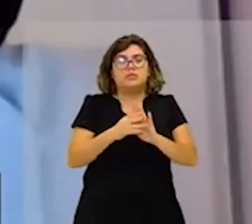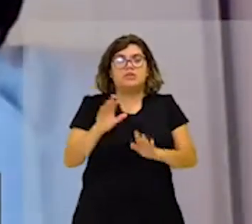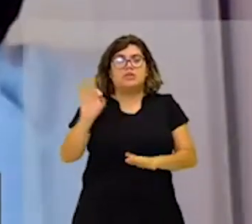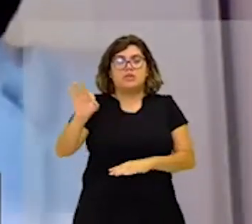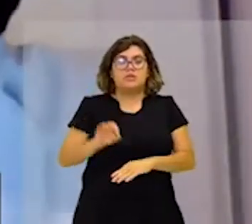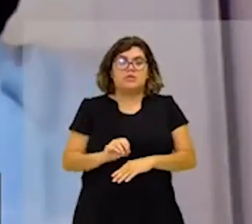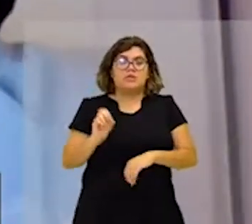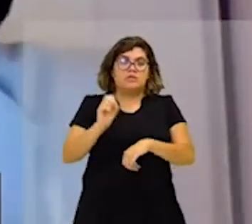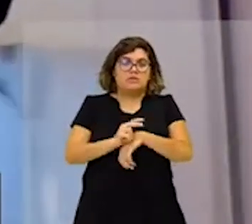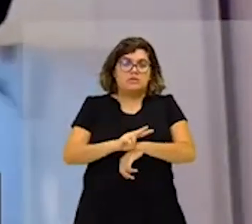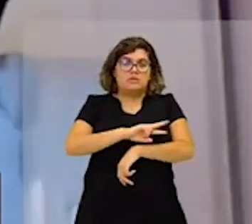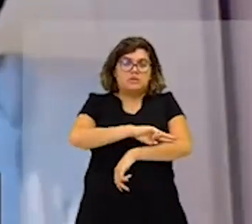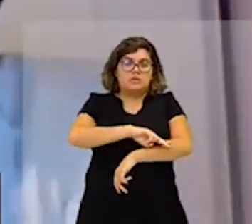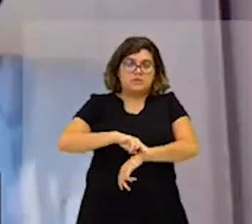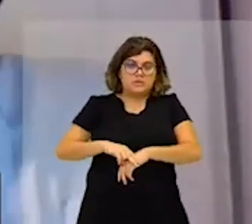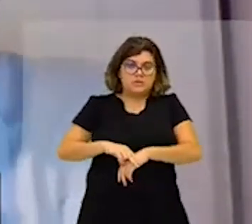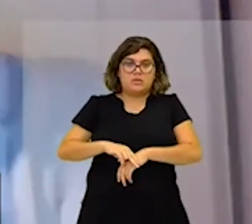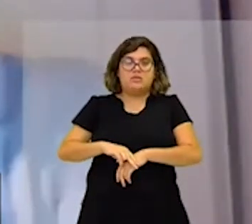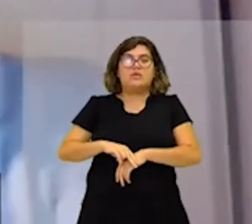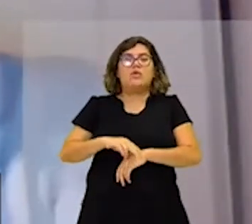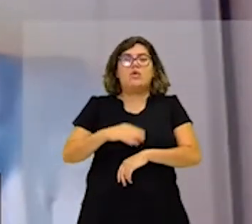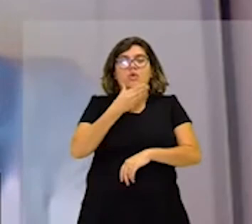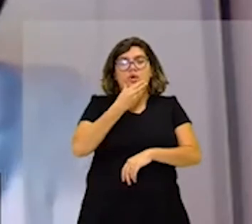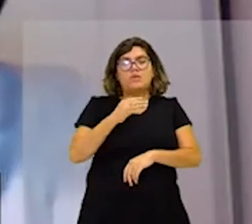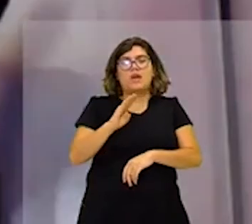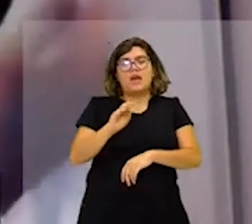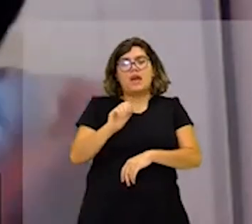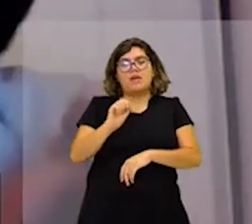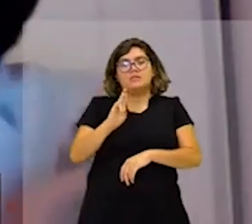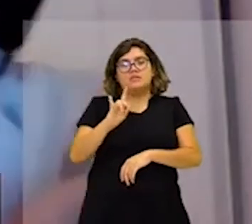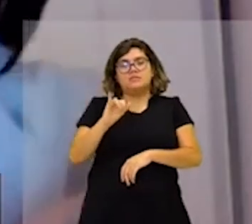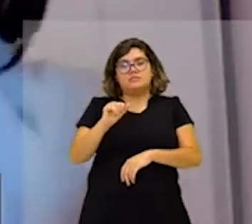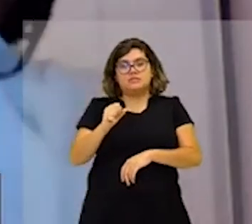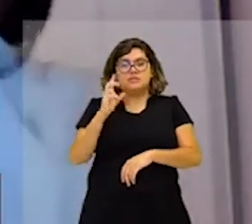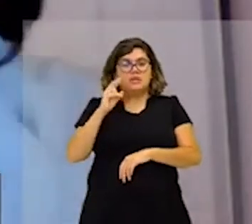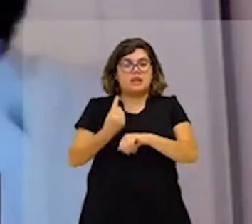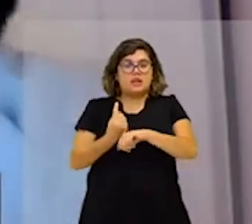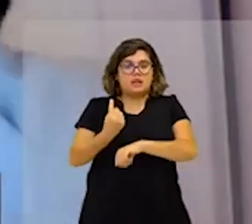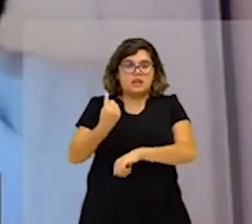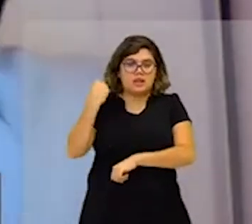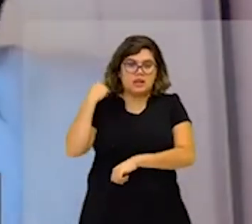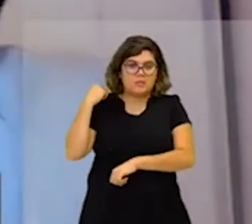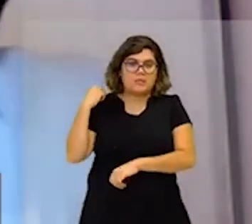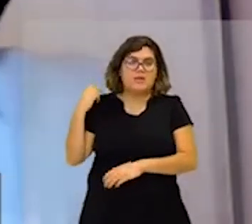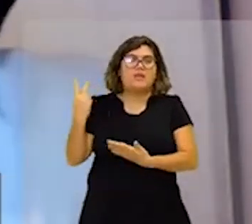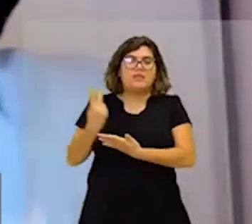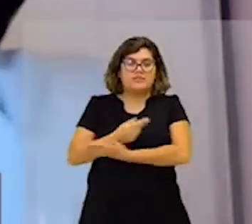no Brasil com Abdias Nascimento né a gente tem que beber dessa fonte que foi a mente Nascimento ele